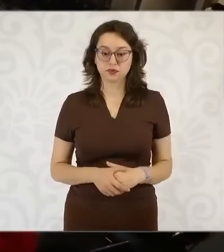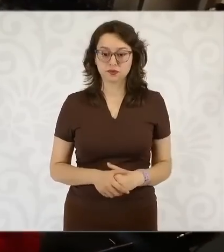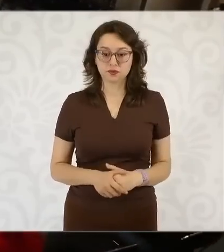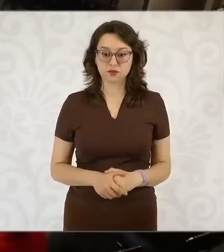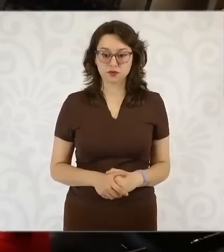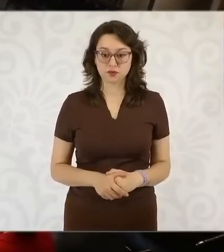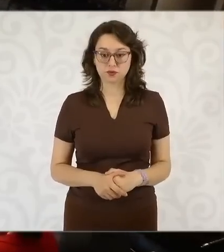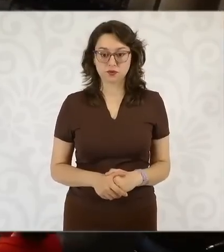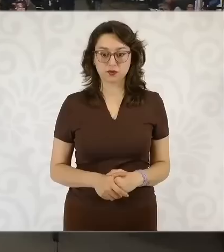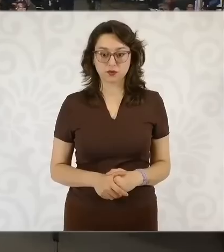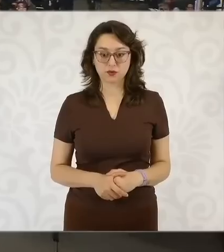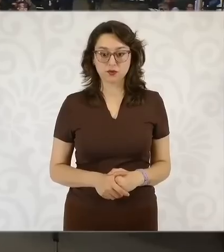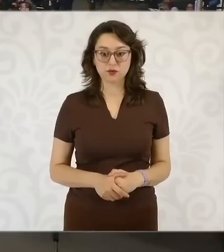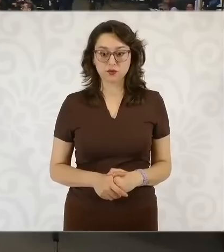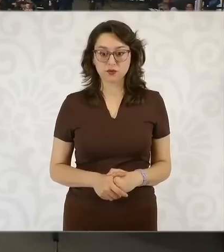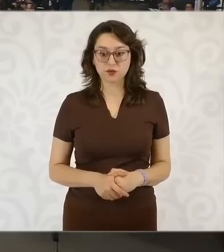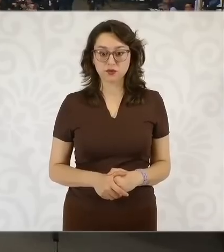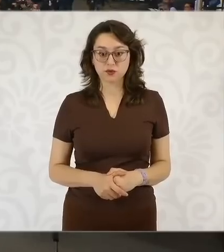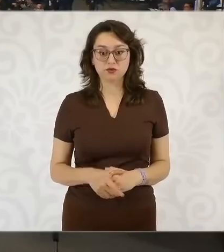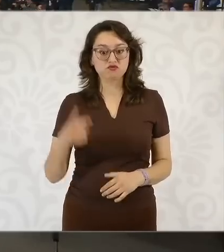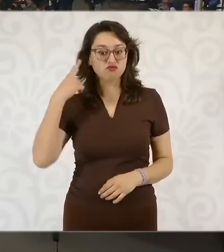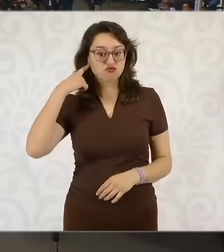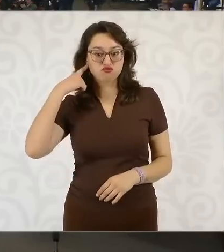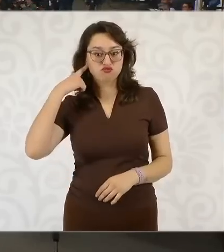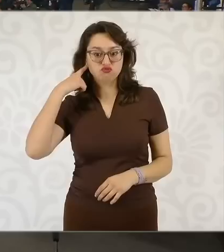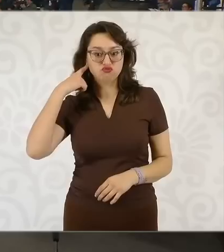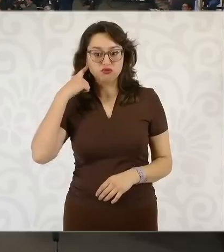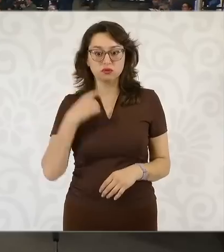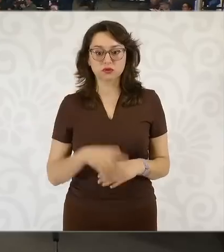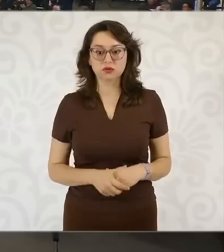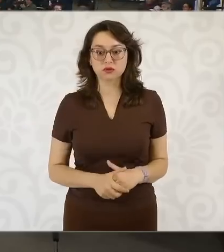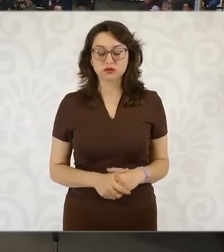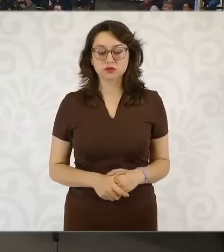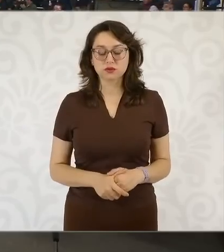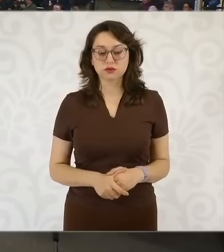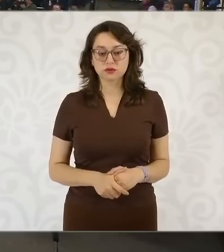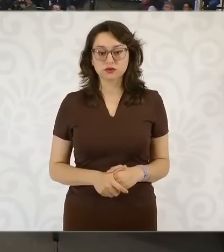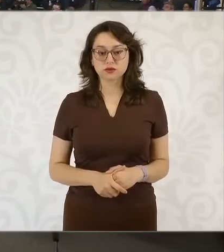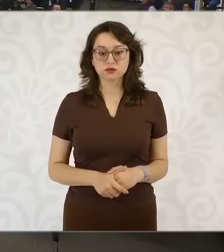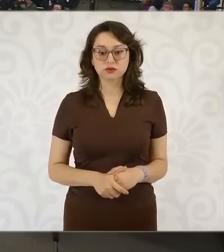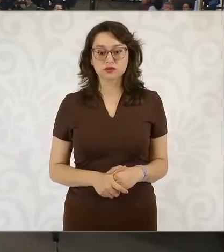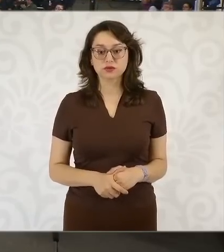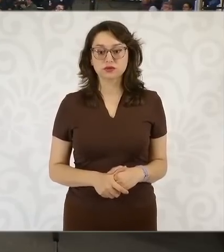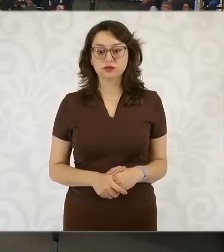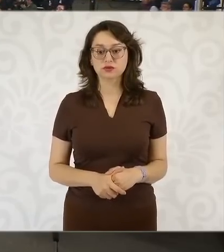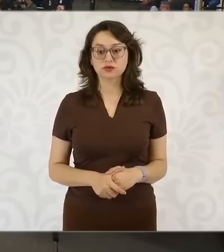con Canadá o alguna denuncia para lación Mundial del Comercio Sí sí